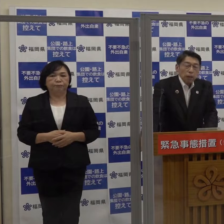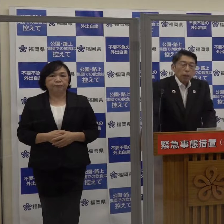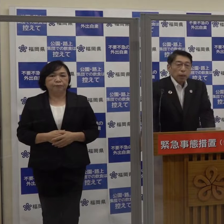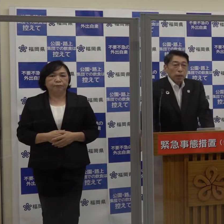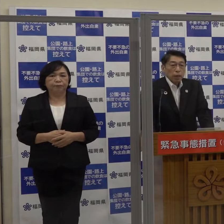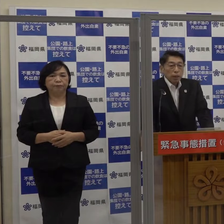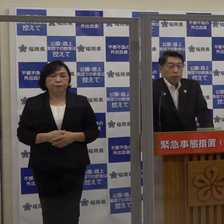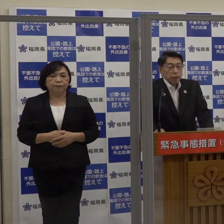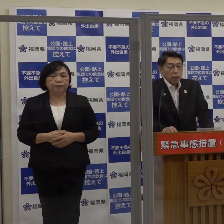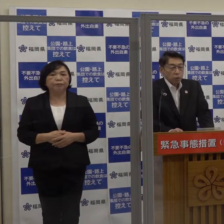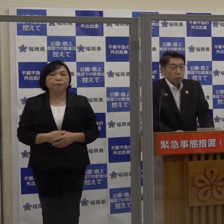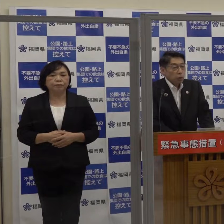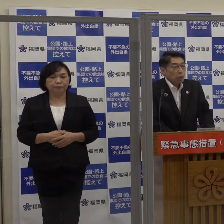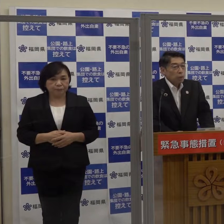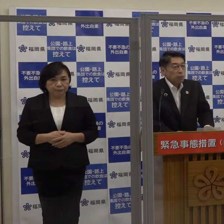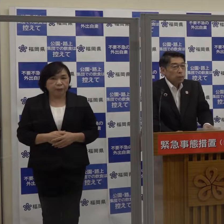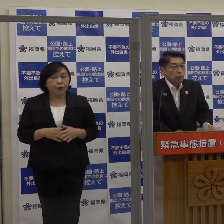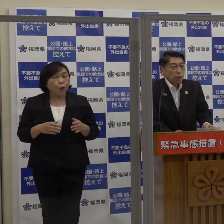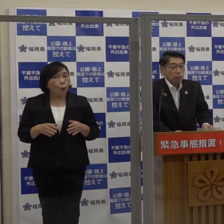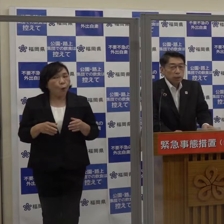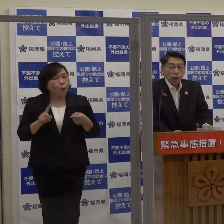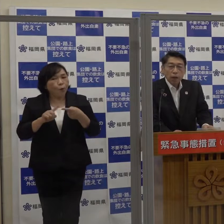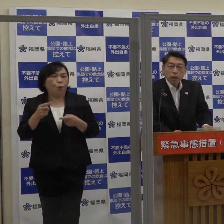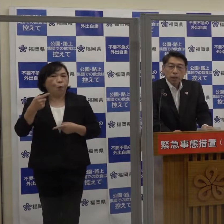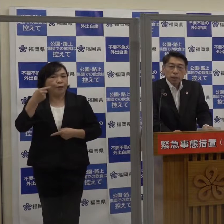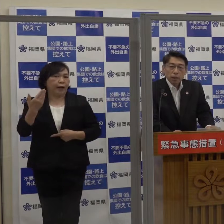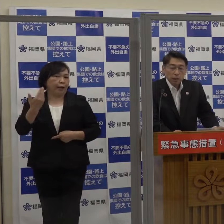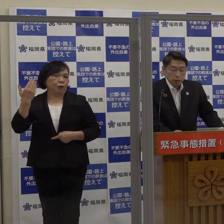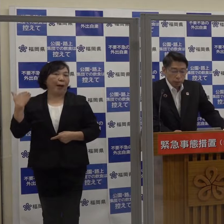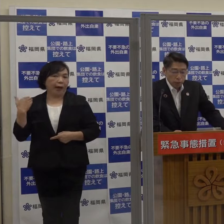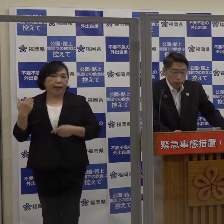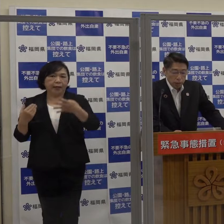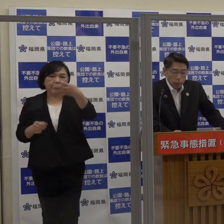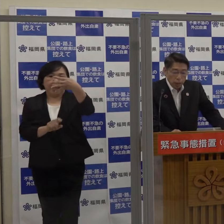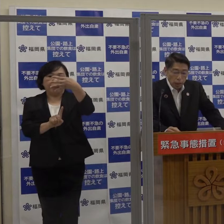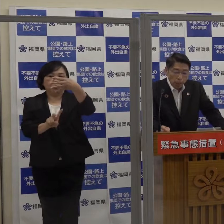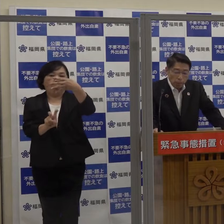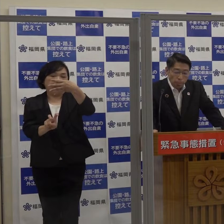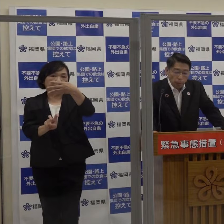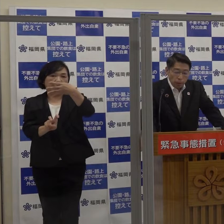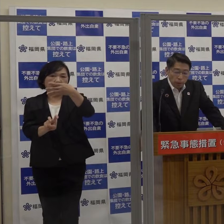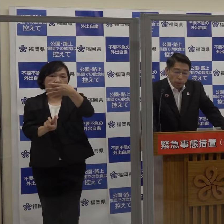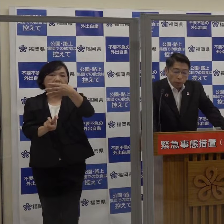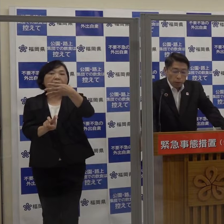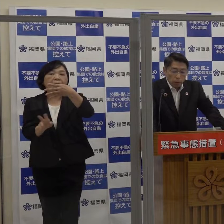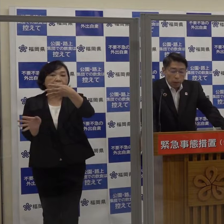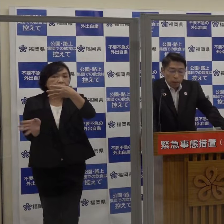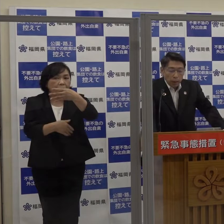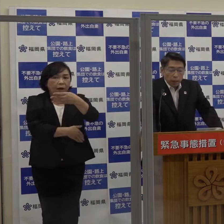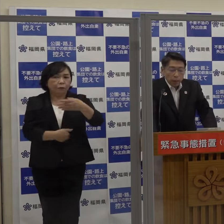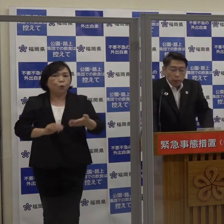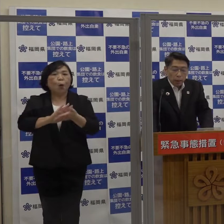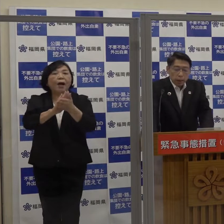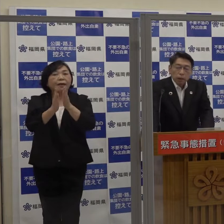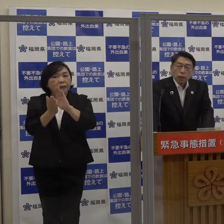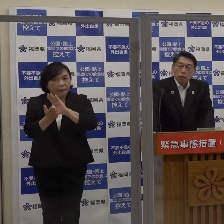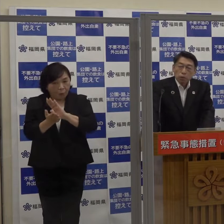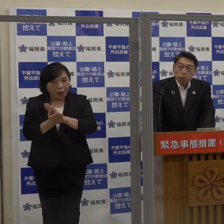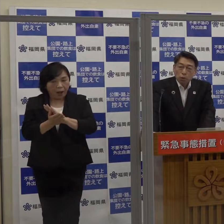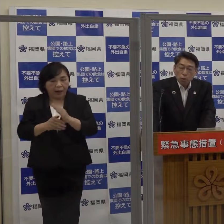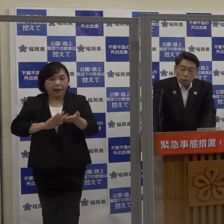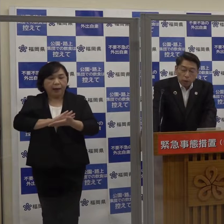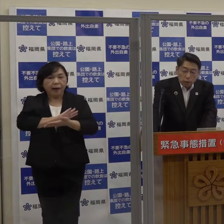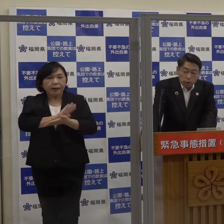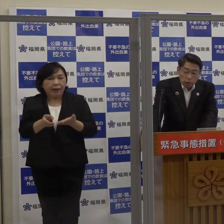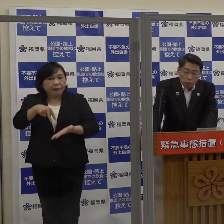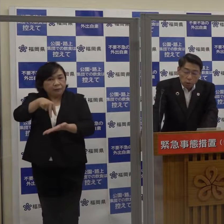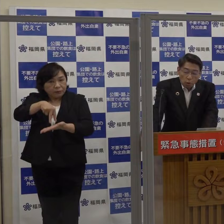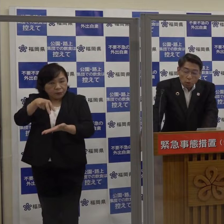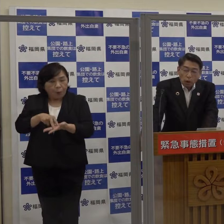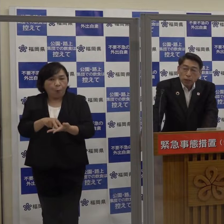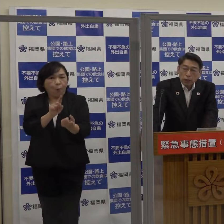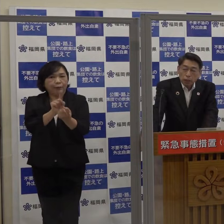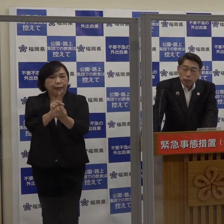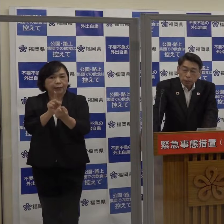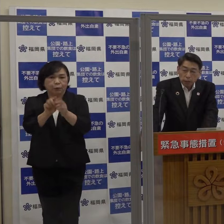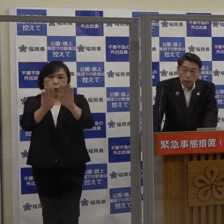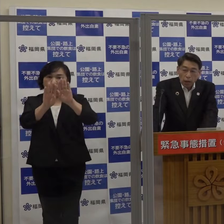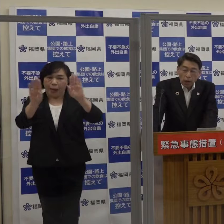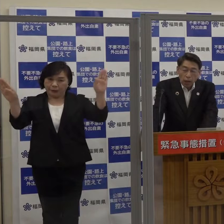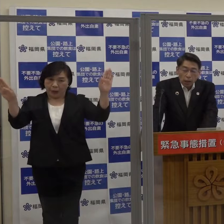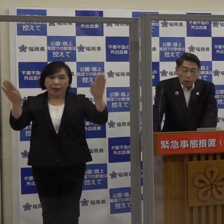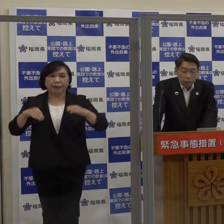ちょうど一か月前ですが ４月２０日から本県では県単独の対策を開始し